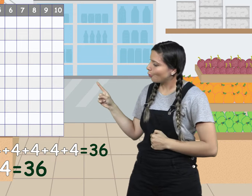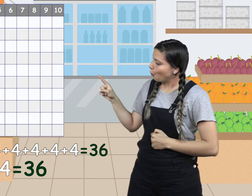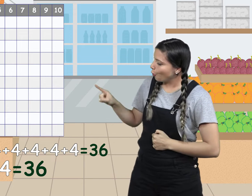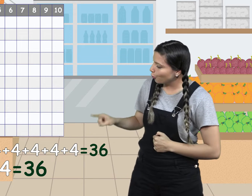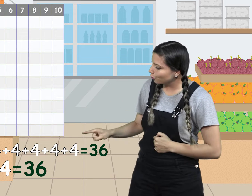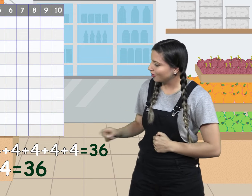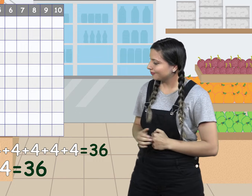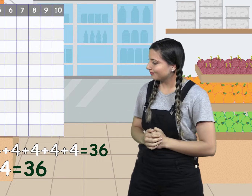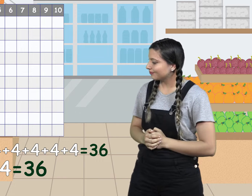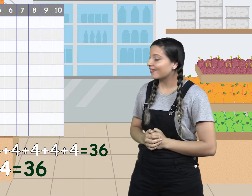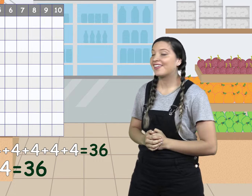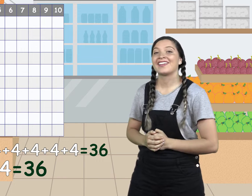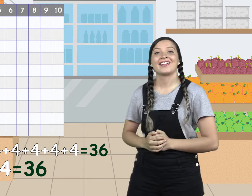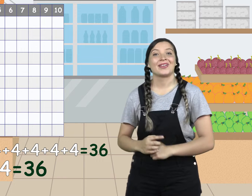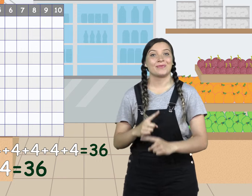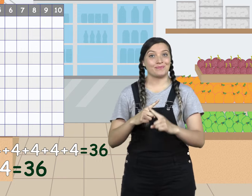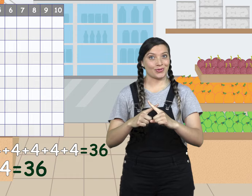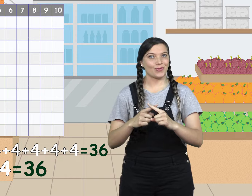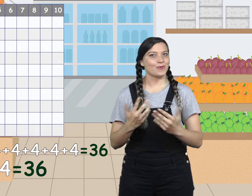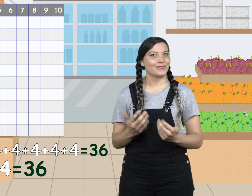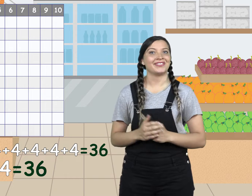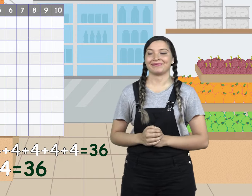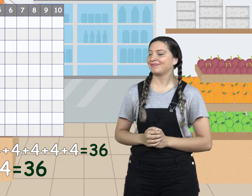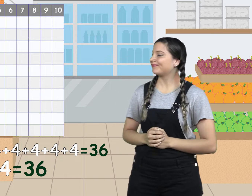Miremos la multiplicación.